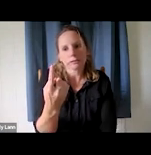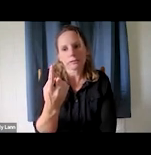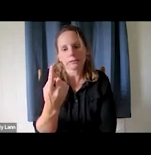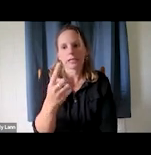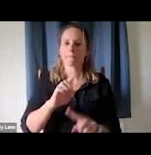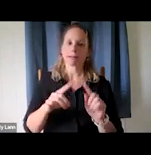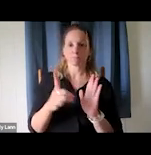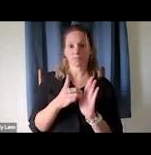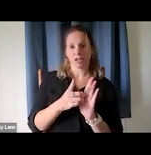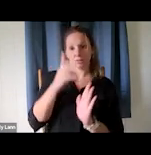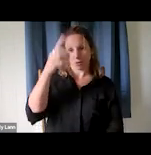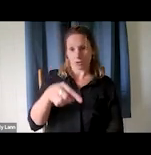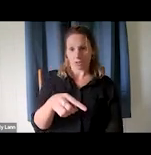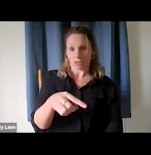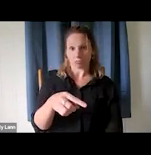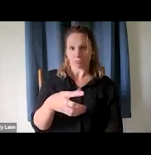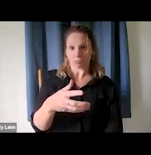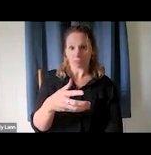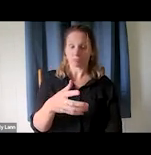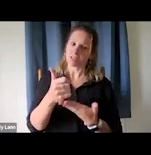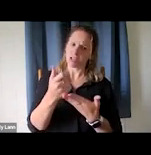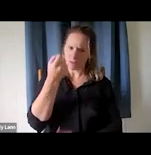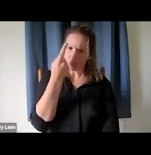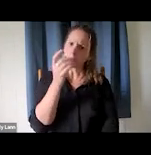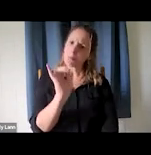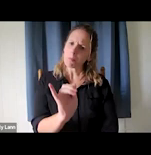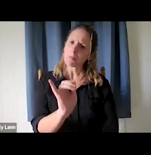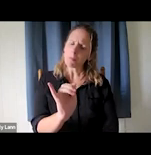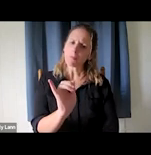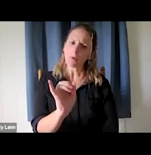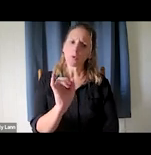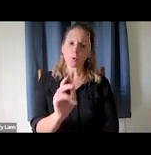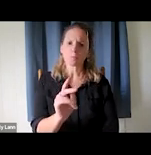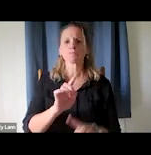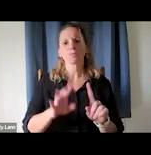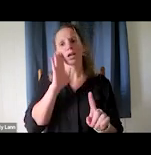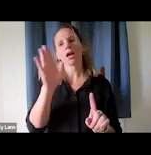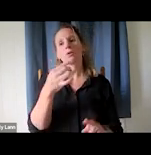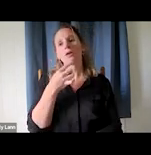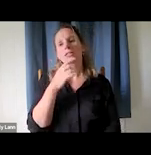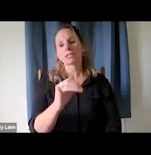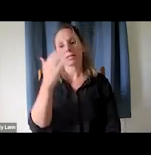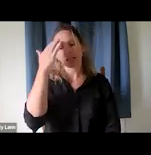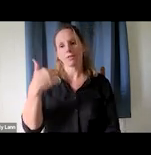que he creado de un MSR realmente nos ayuda a entender eso. Pero también diré que he ganado casos